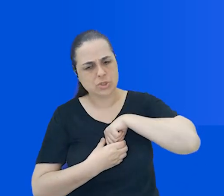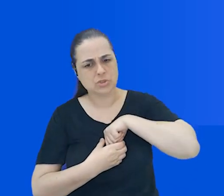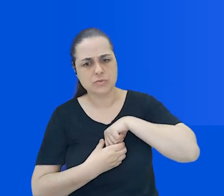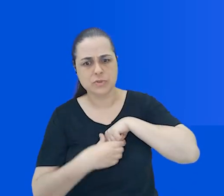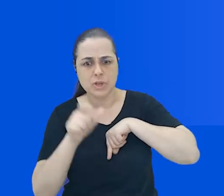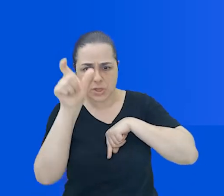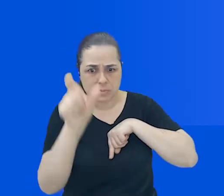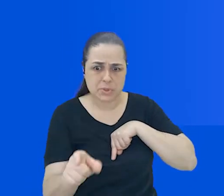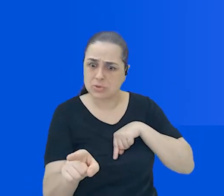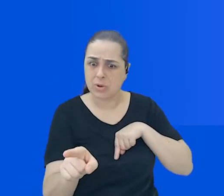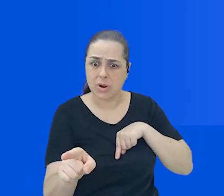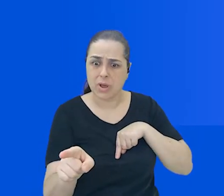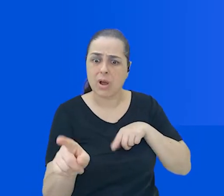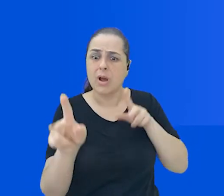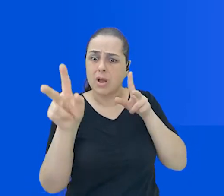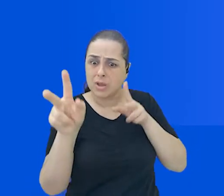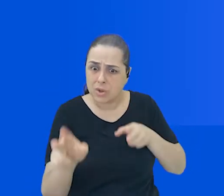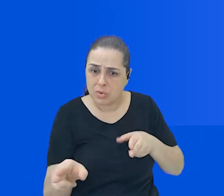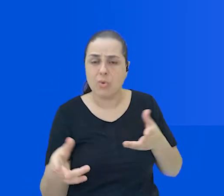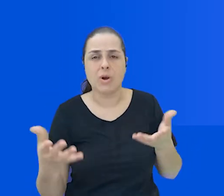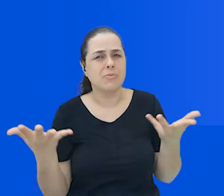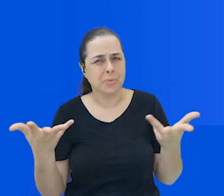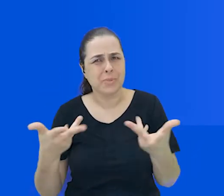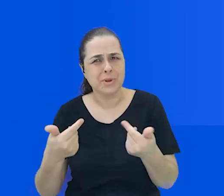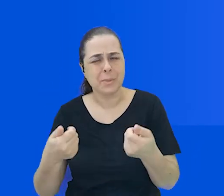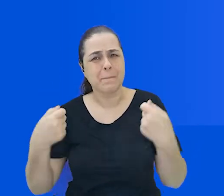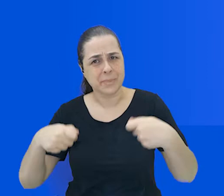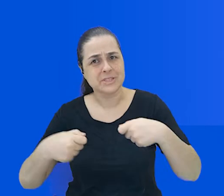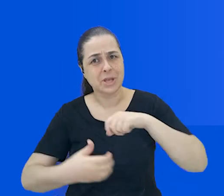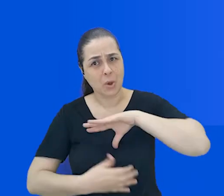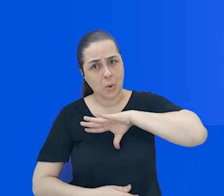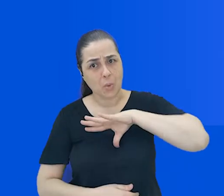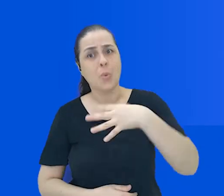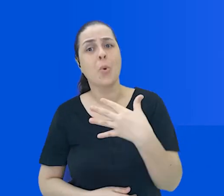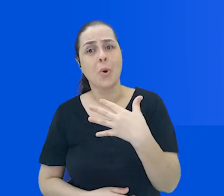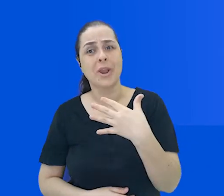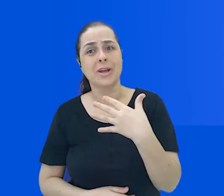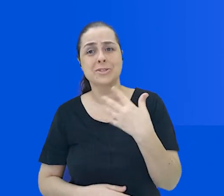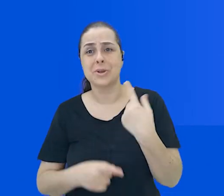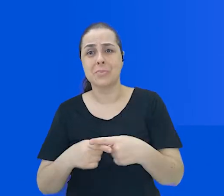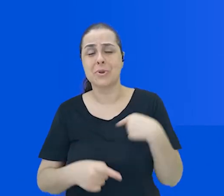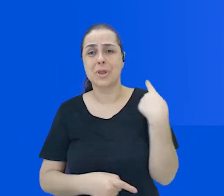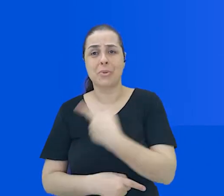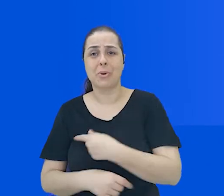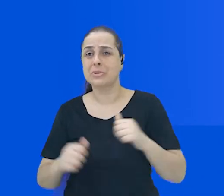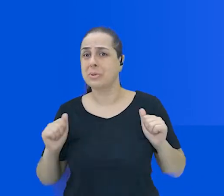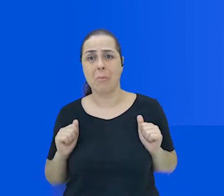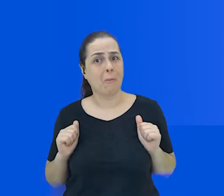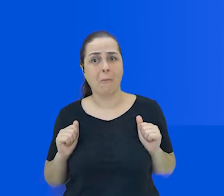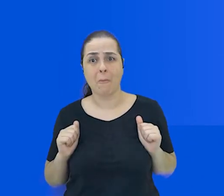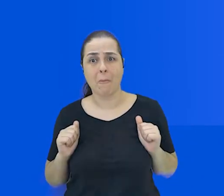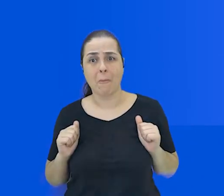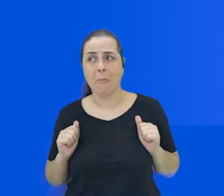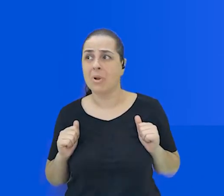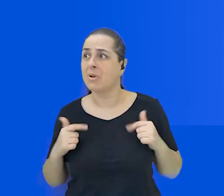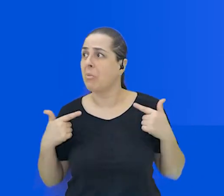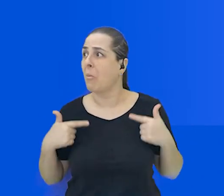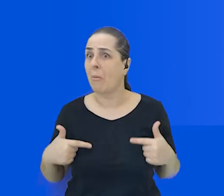acho isso brilhante e por isso que é um ato de coragem, porque se eu sair desse lugar, porque a gente precisa sair desse lugar